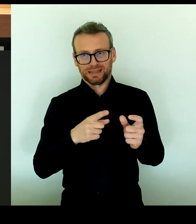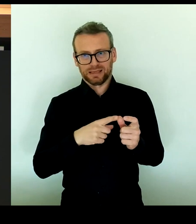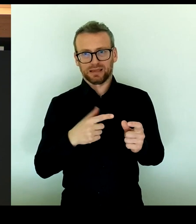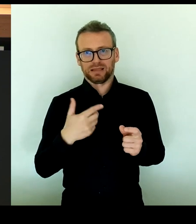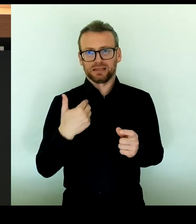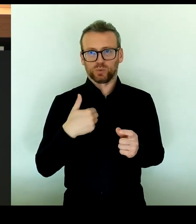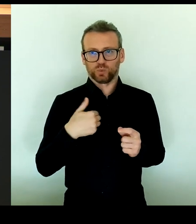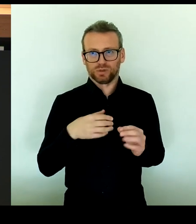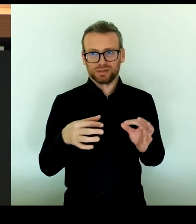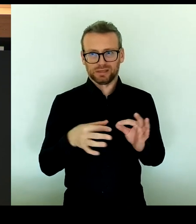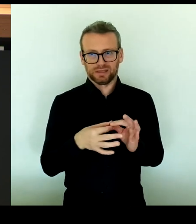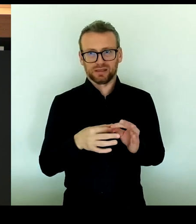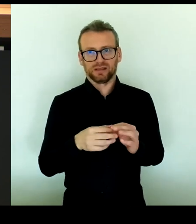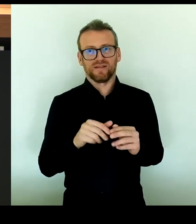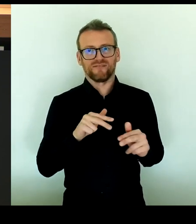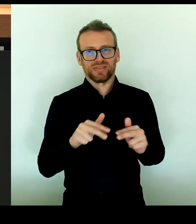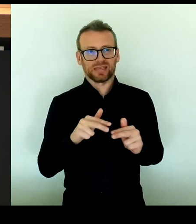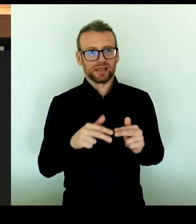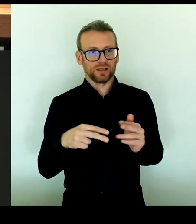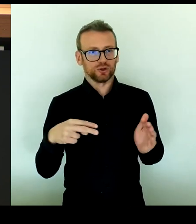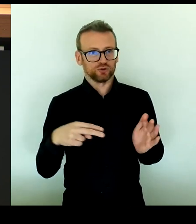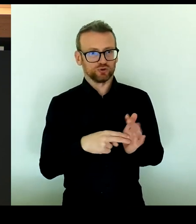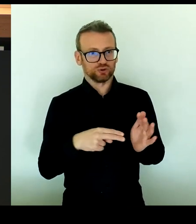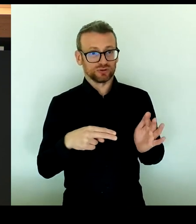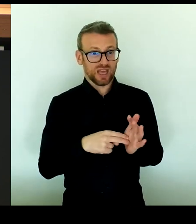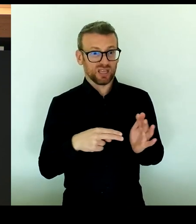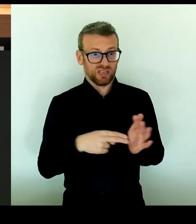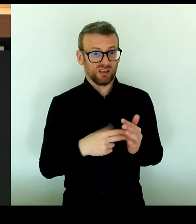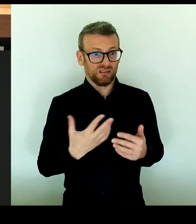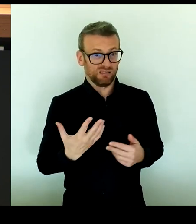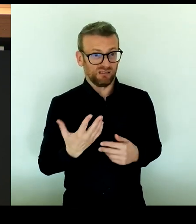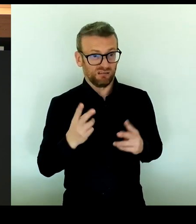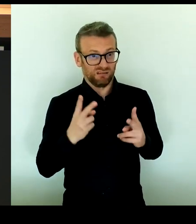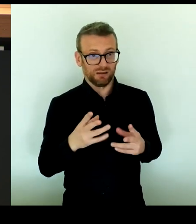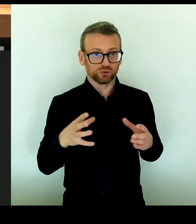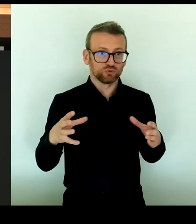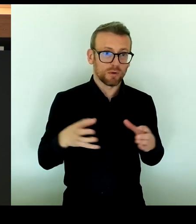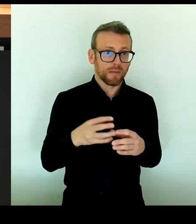Das sind 600 Wohnungen fertig. Da sollen 600 entstehen, was aber vergessen wurde, ist die Straße, die einzige